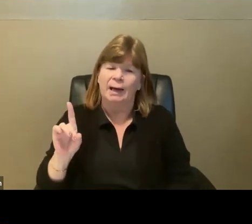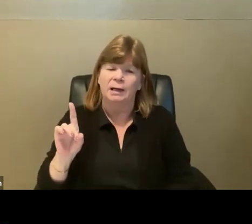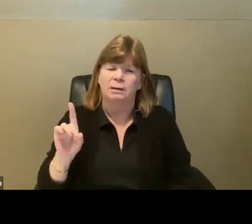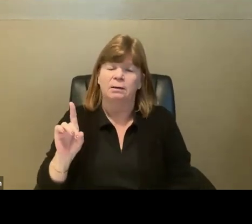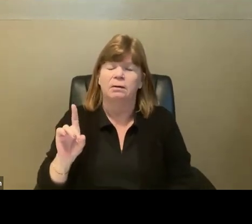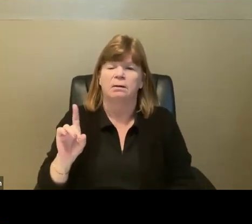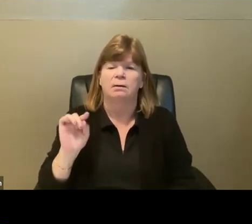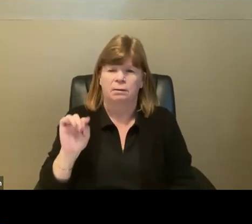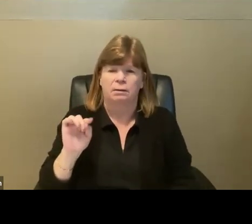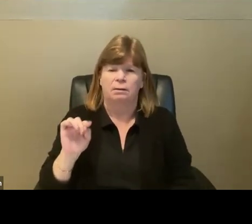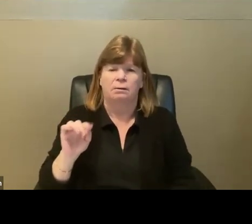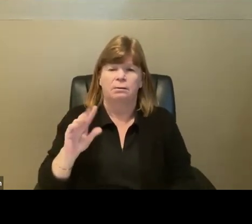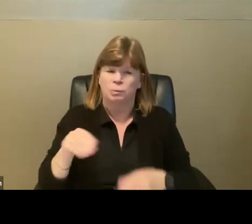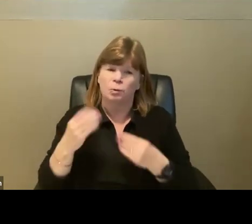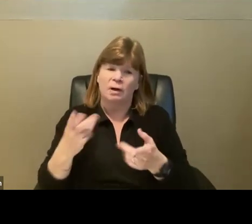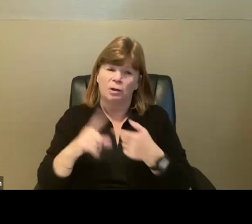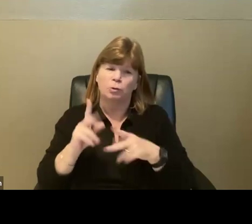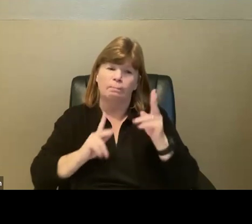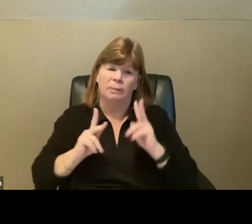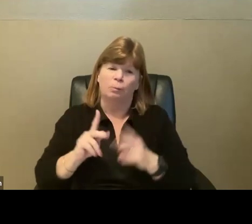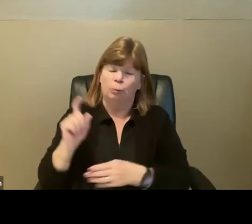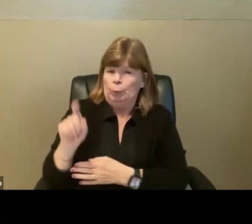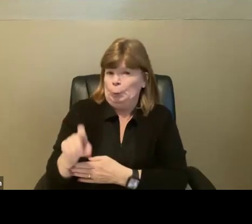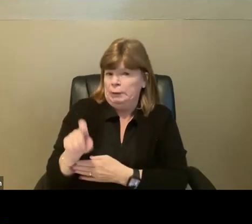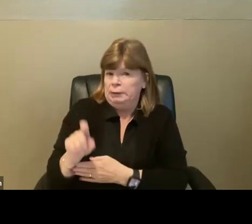proporcionado a personas que necesitan este tipo de ayuda.